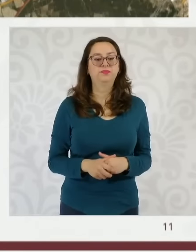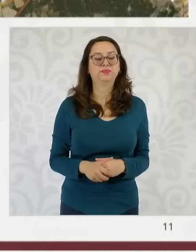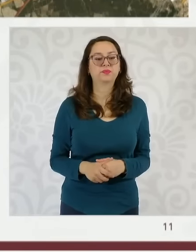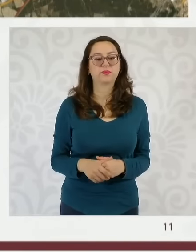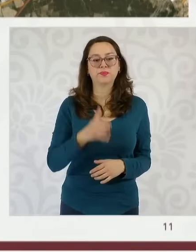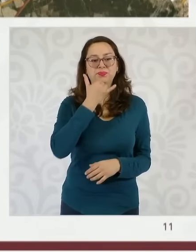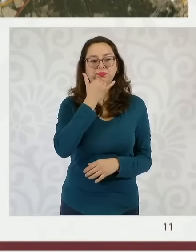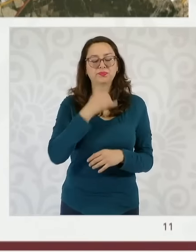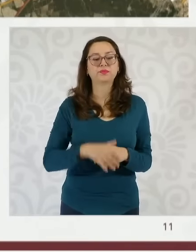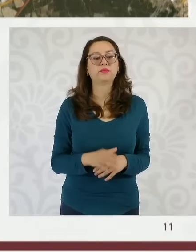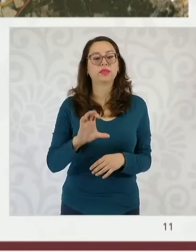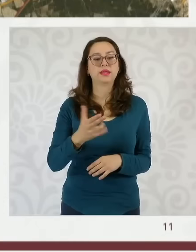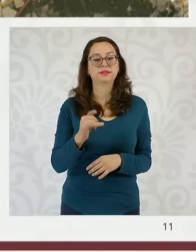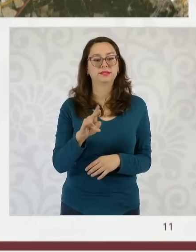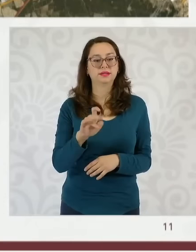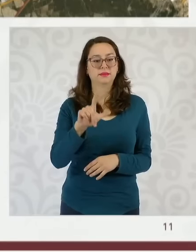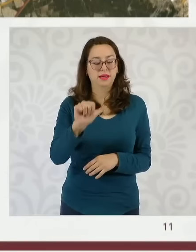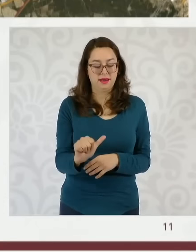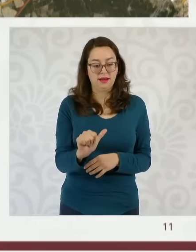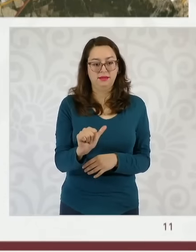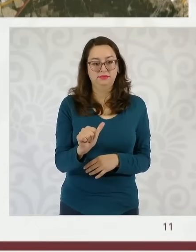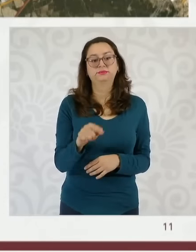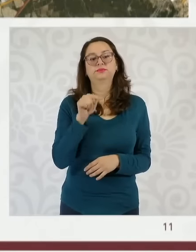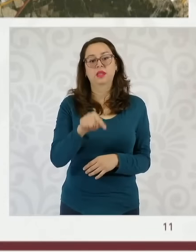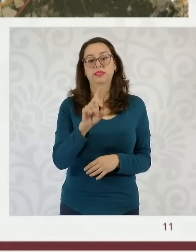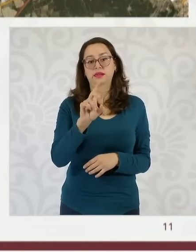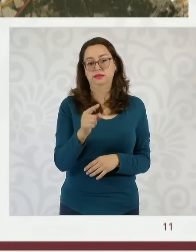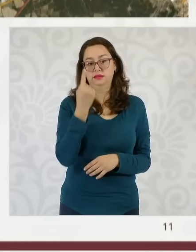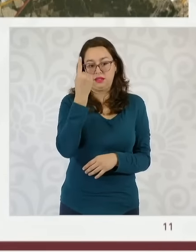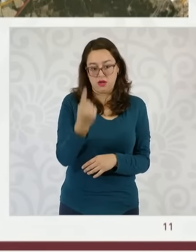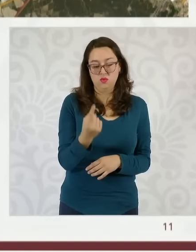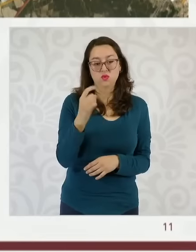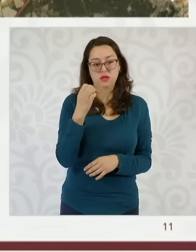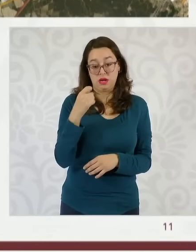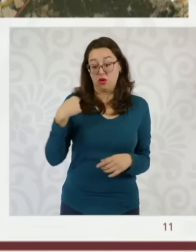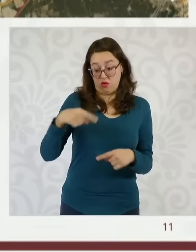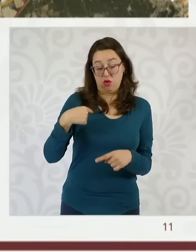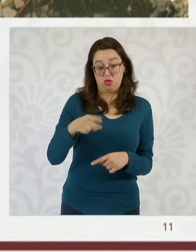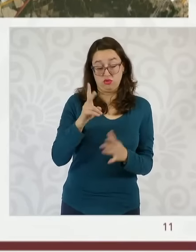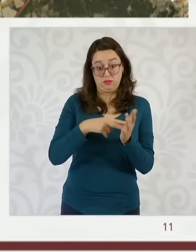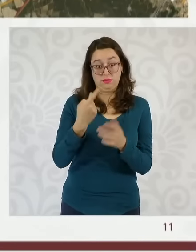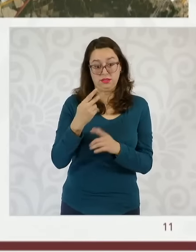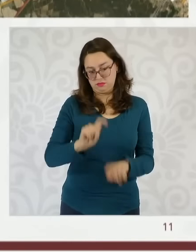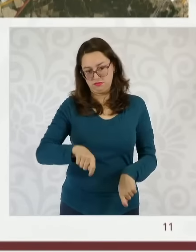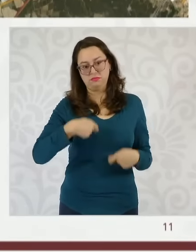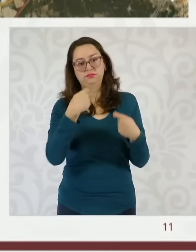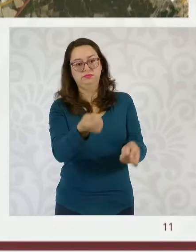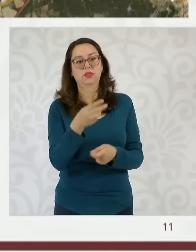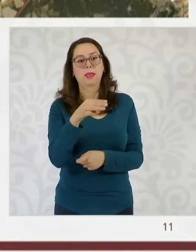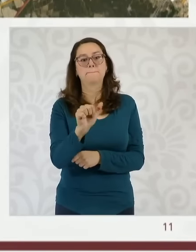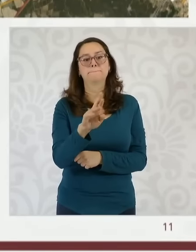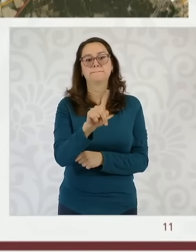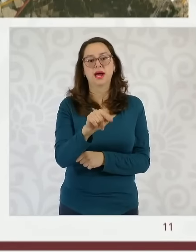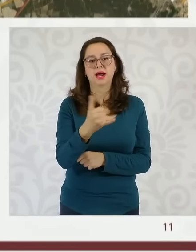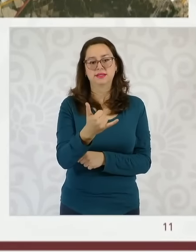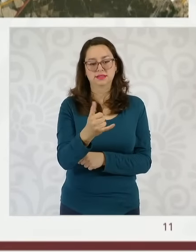31 de enero del presente año a la empresa Marshal esta empresa es especializada en reciclaje de